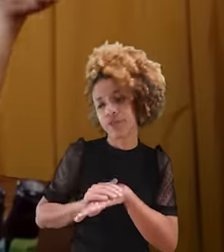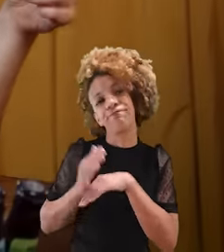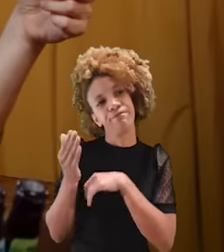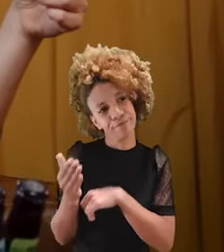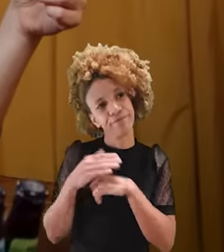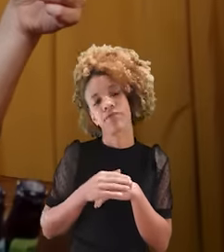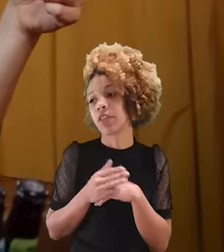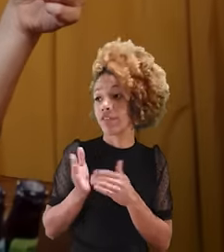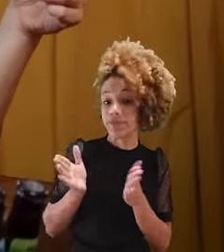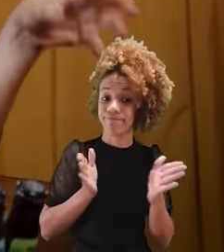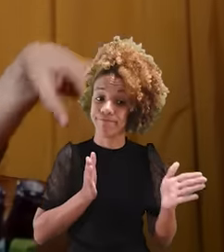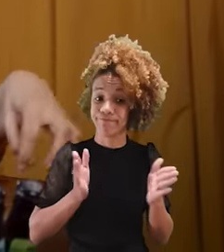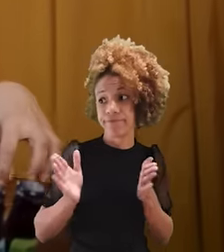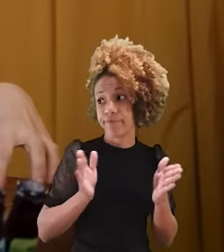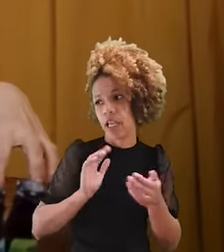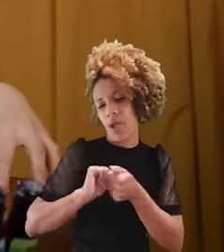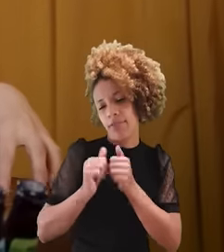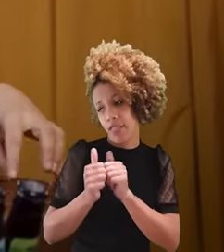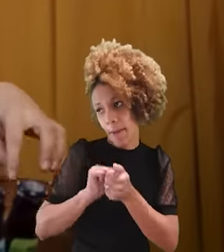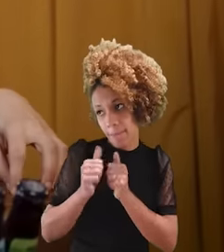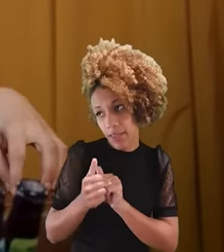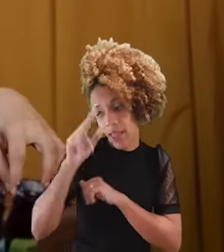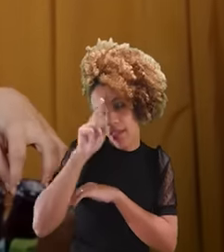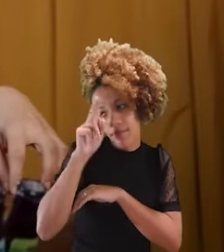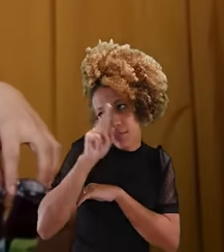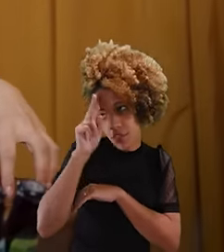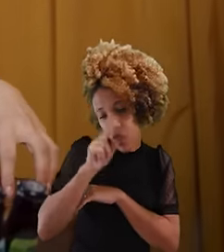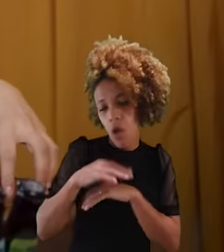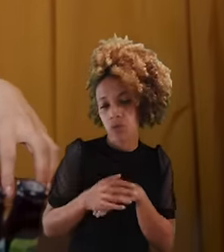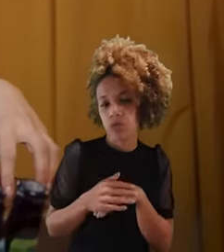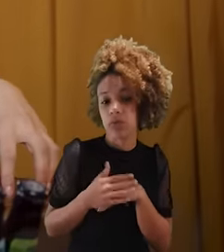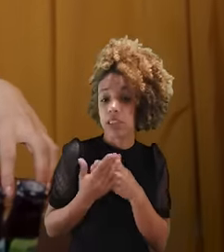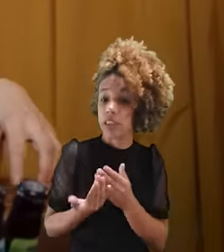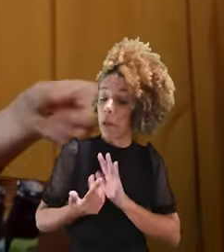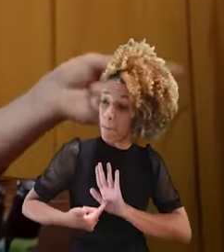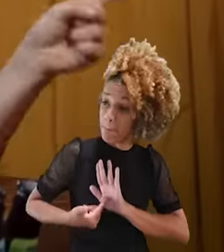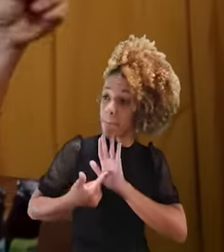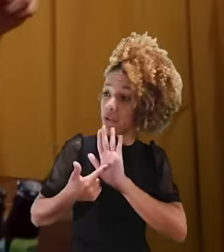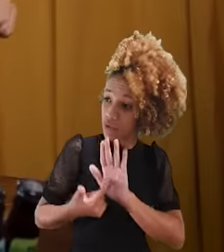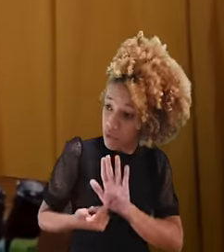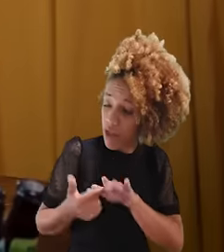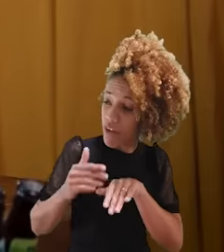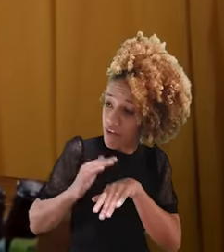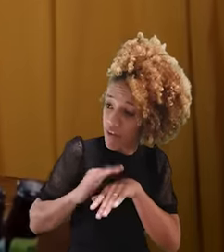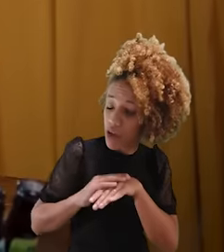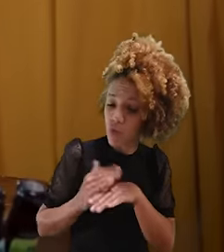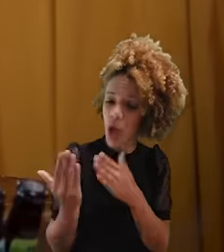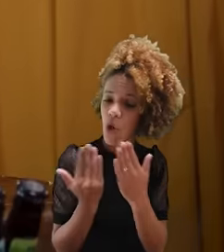esse meio de campo eu adaptei essa história e me coloco junto e faço a a correlação com os tempos